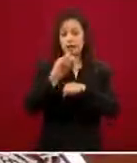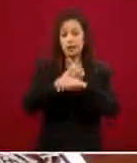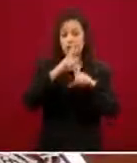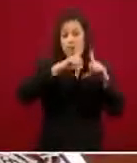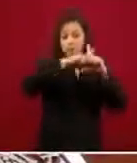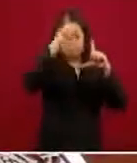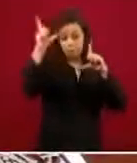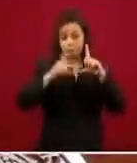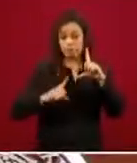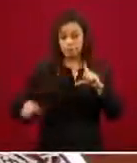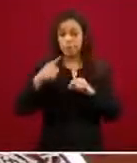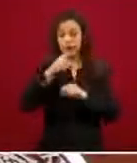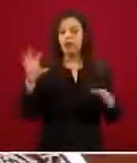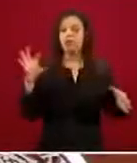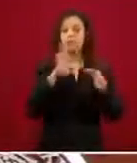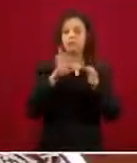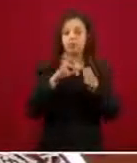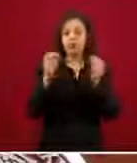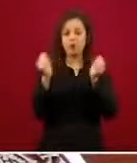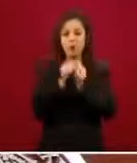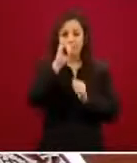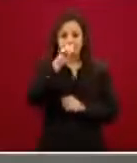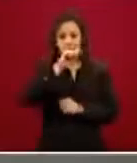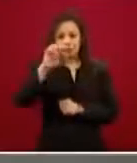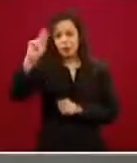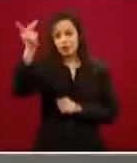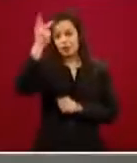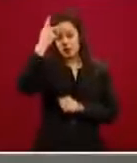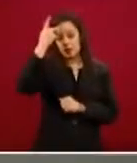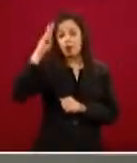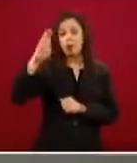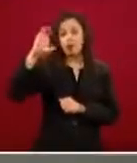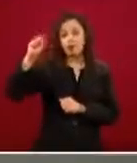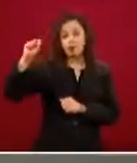el Issste: San Luis Potosí, Baja California Sur y Colima.